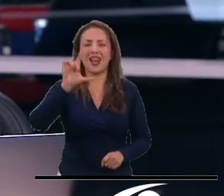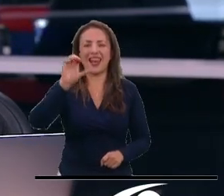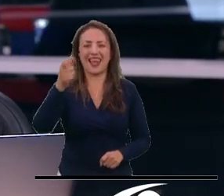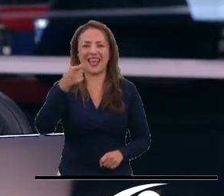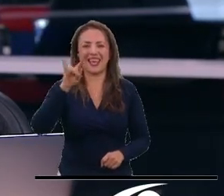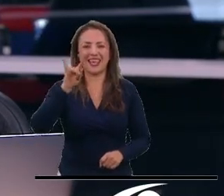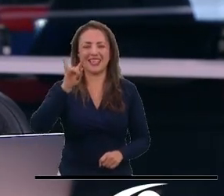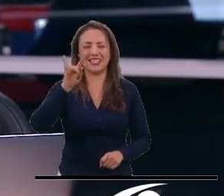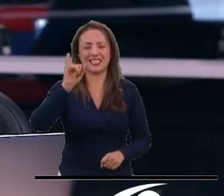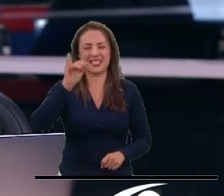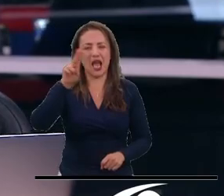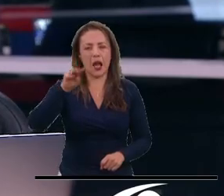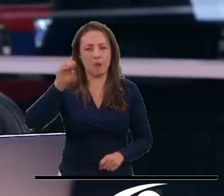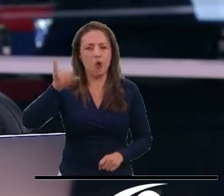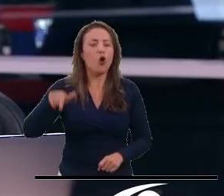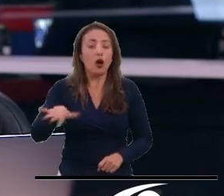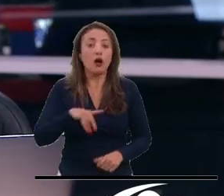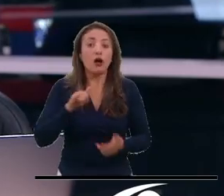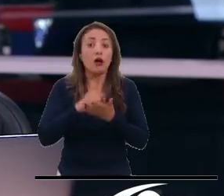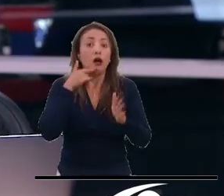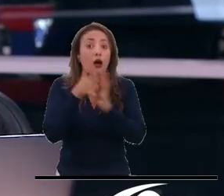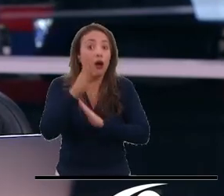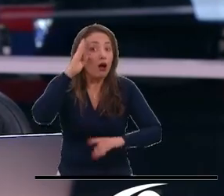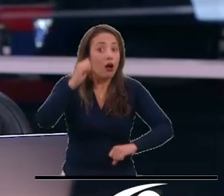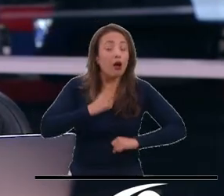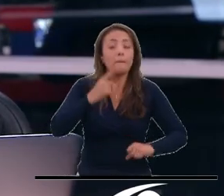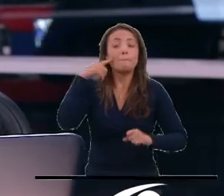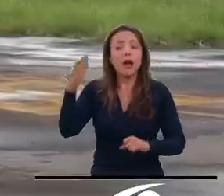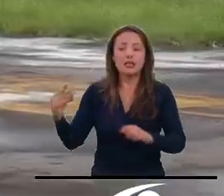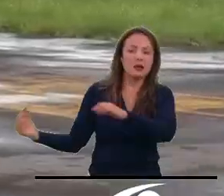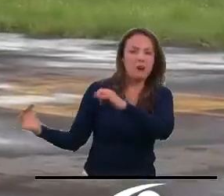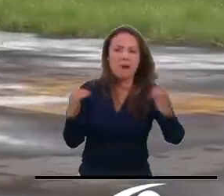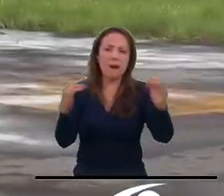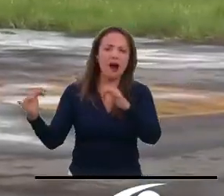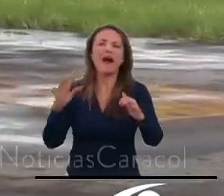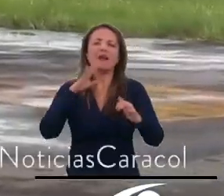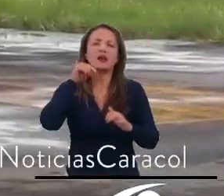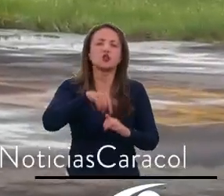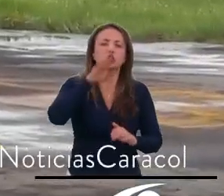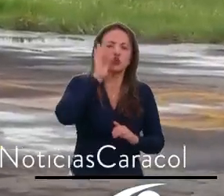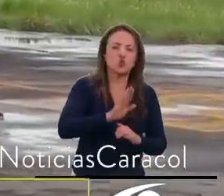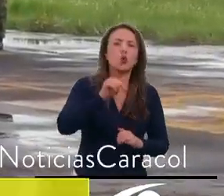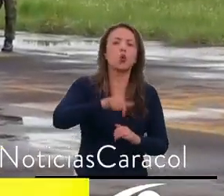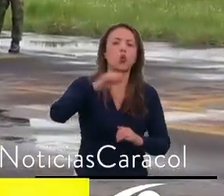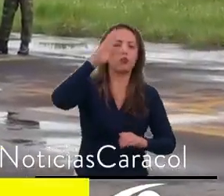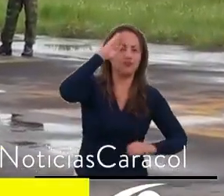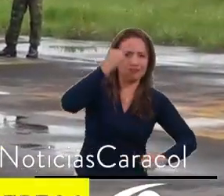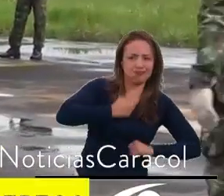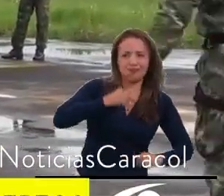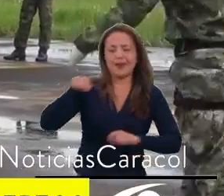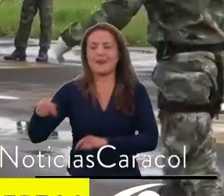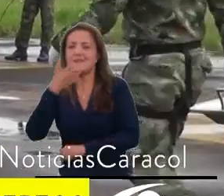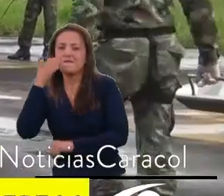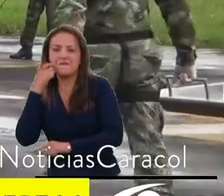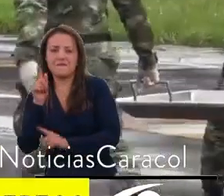))) las autoridades reportaron el hallazgo de siete cuerpos en zona rural de Puerto Leguízamo, Putumayo, al parecer las siete